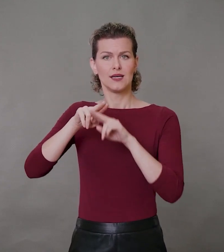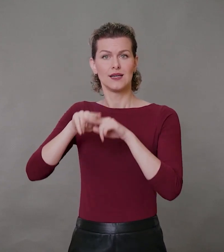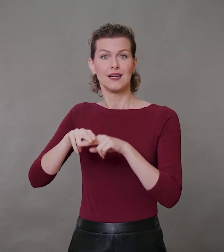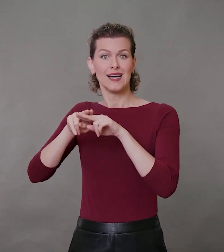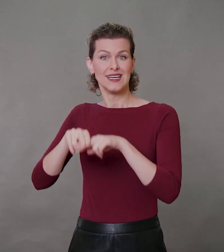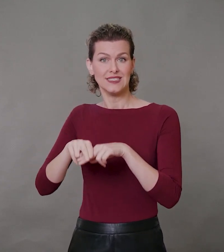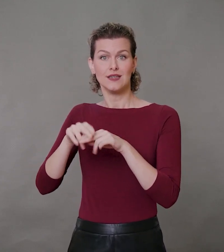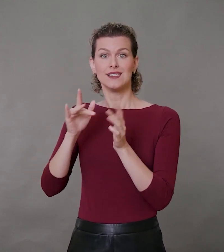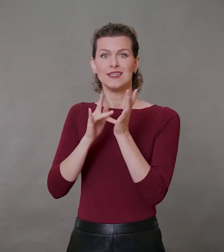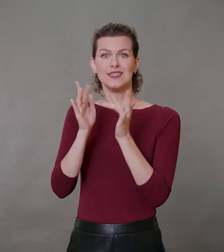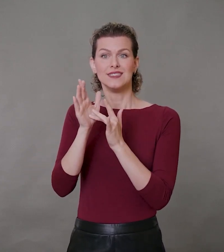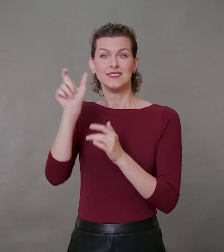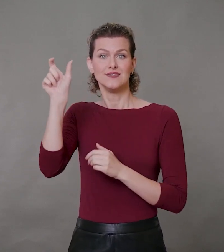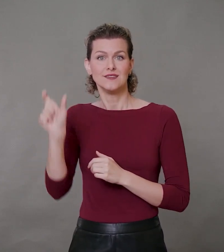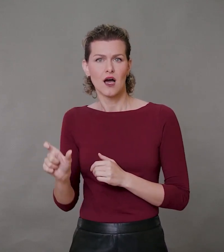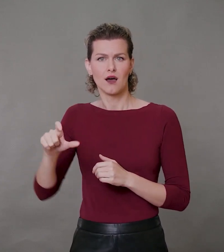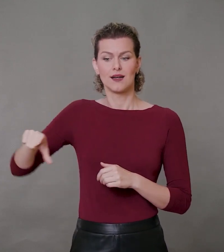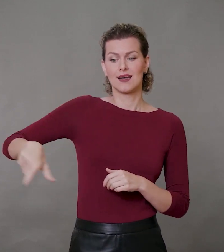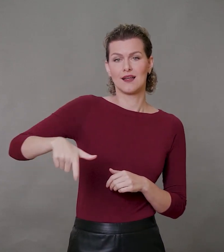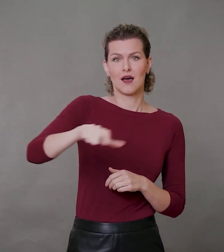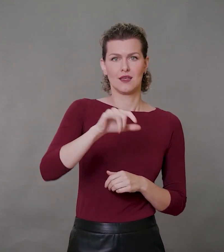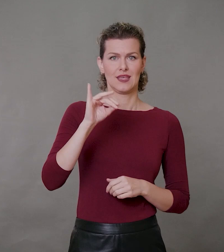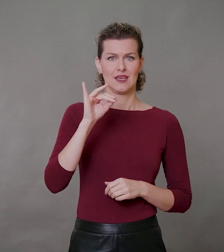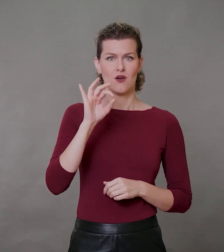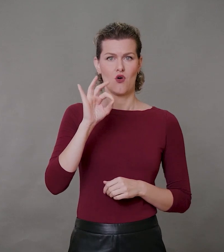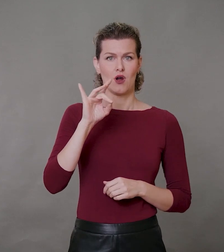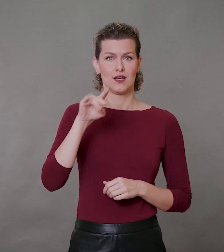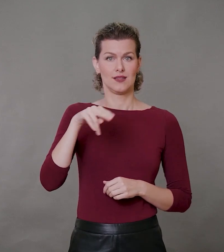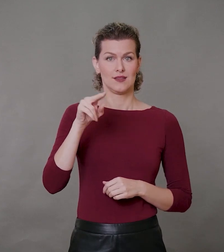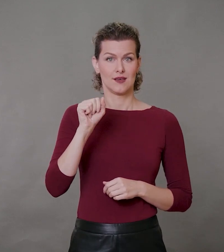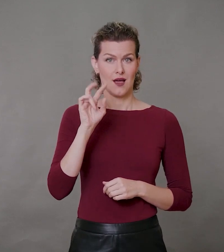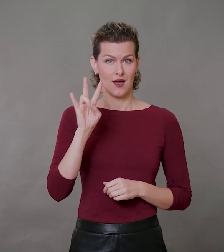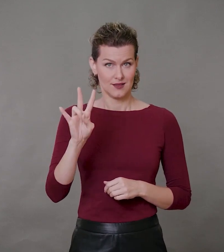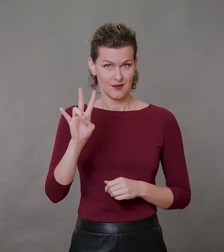крестил Иисуса в реке Иордан –